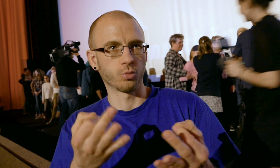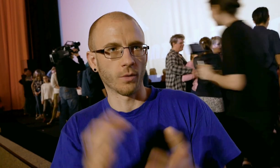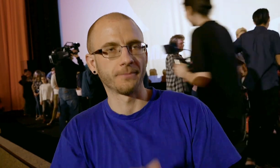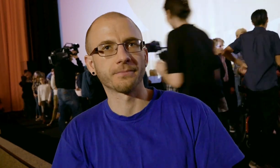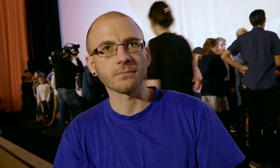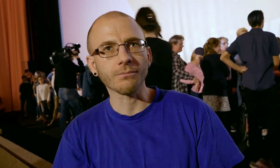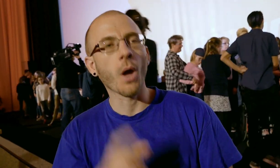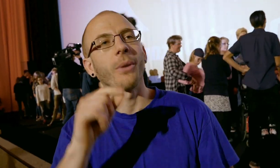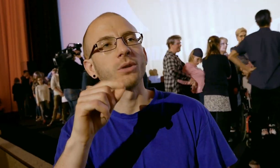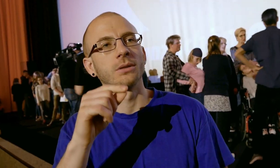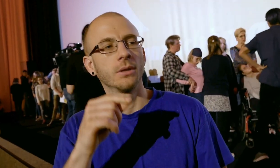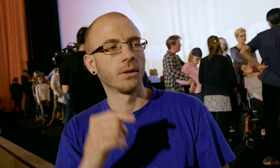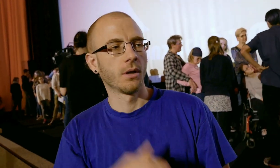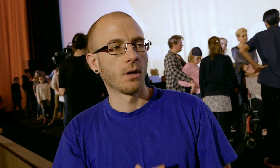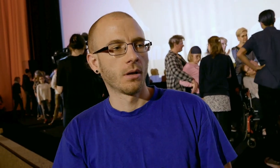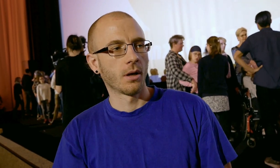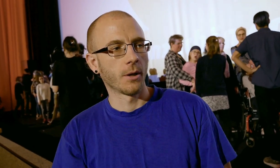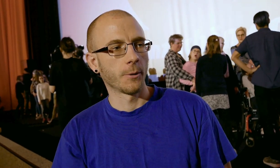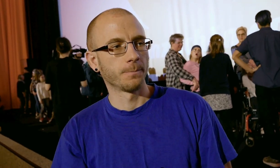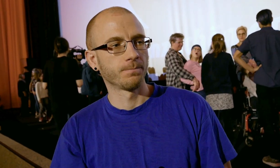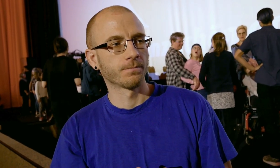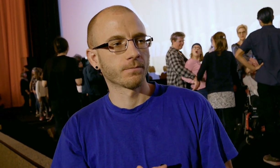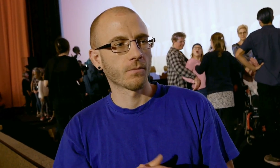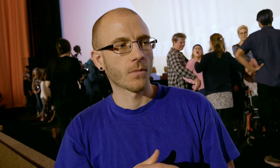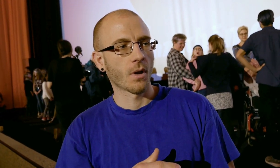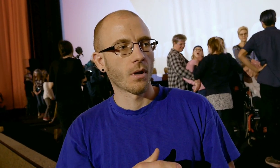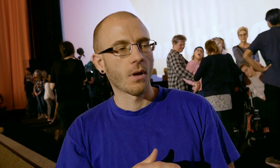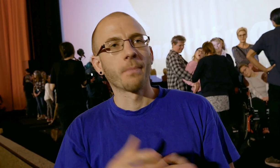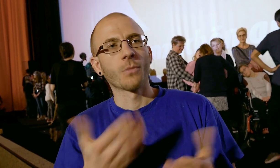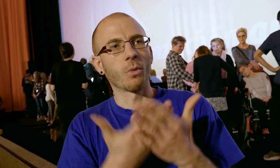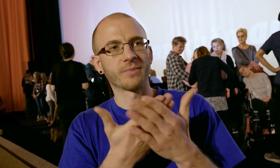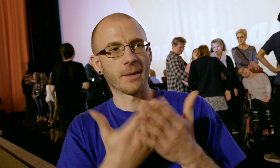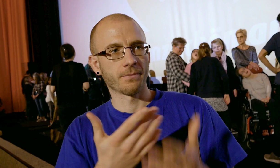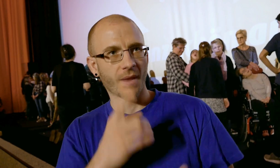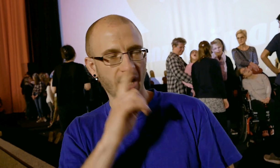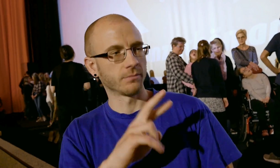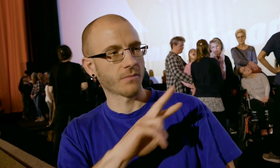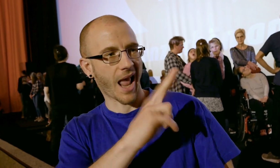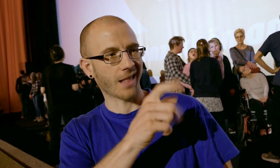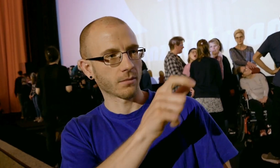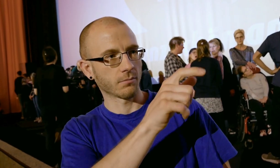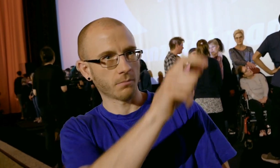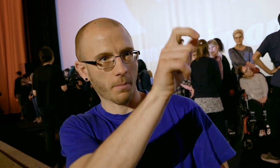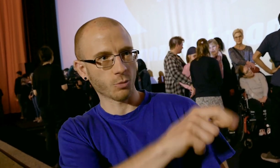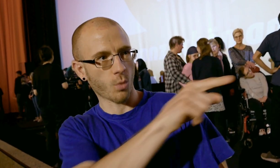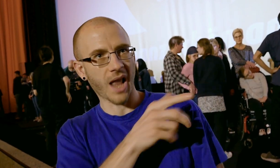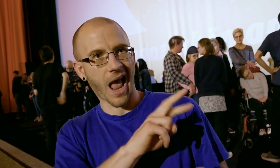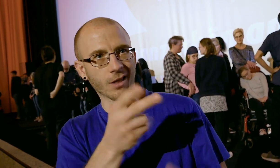hat auch mit einer Behinderung zu tun. Wenn Personen beispielsweise